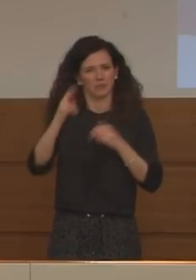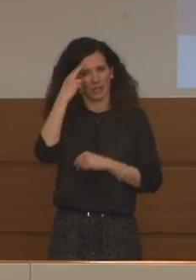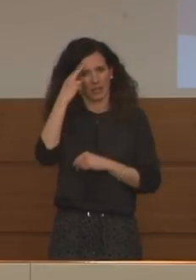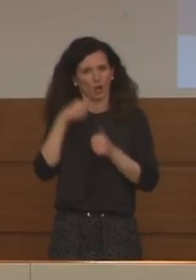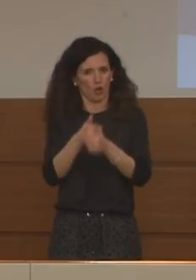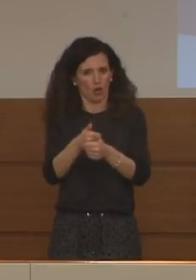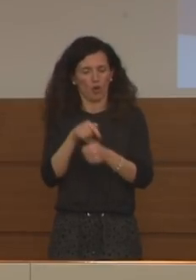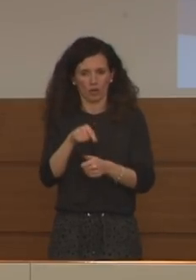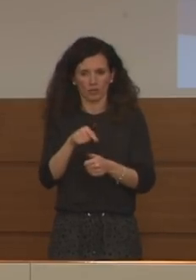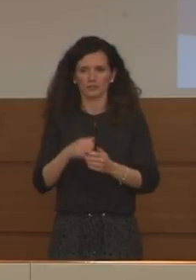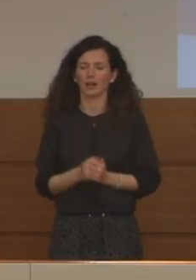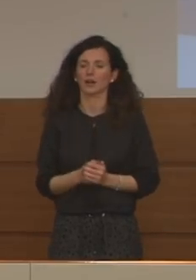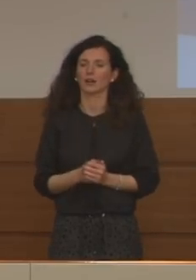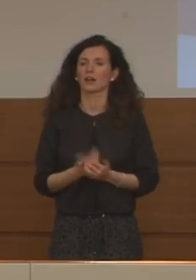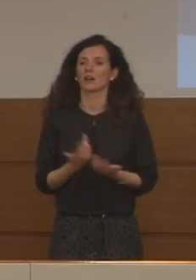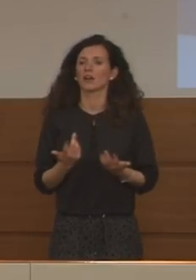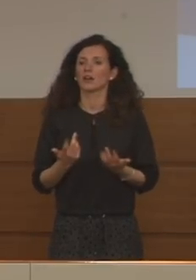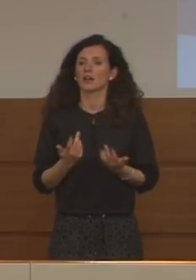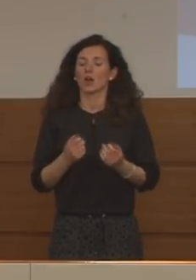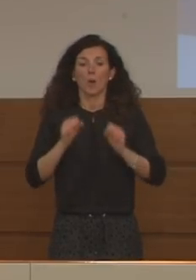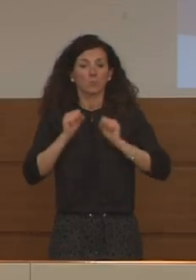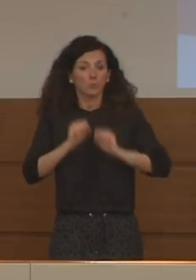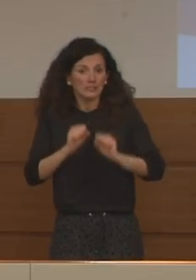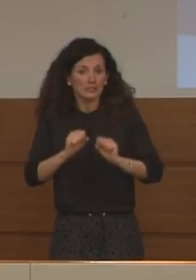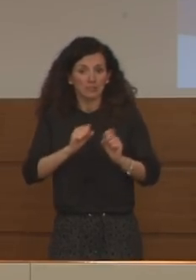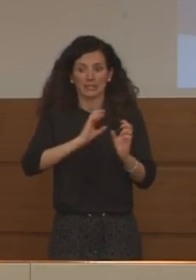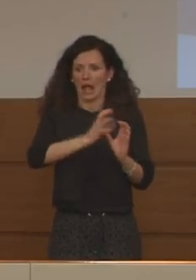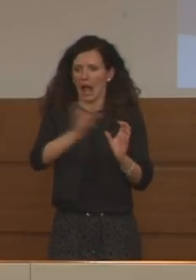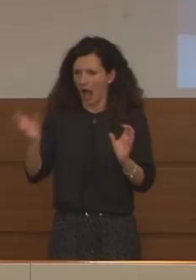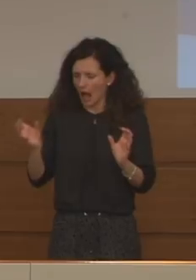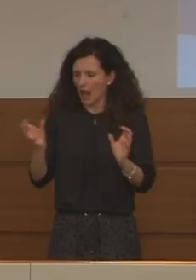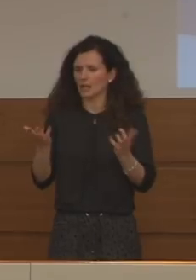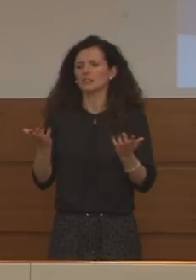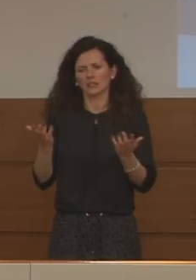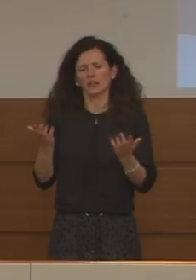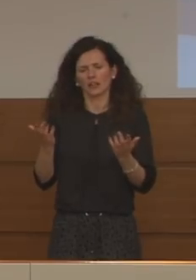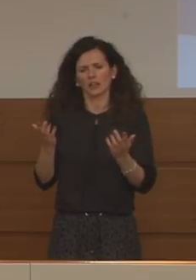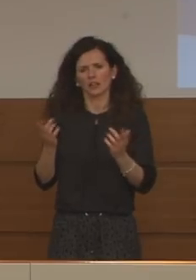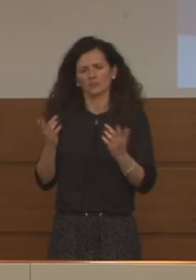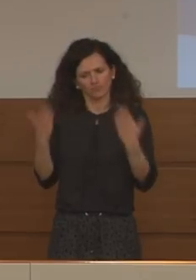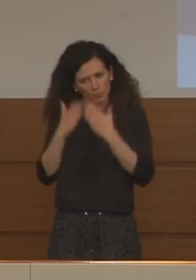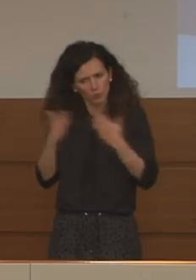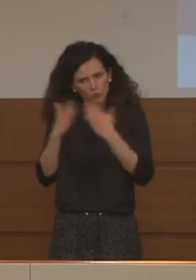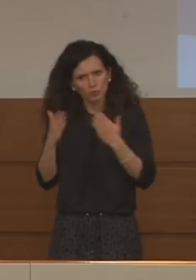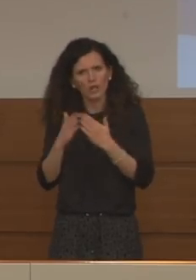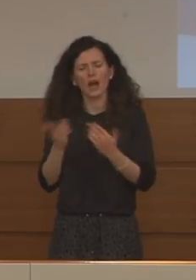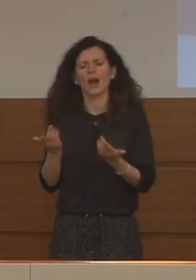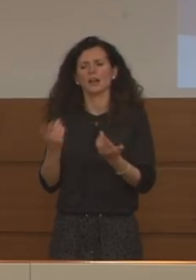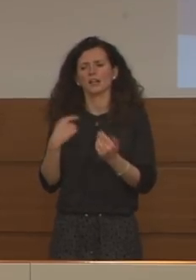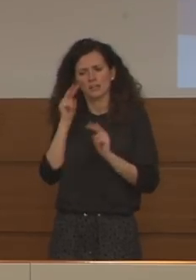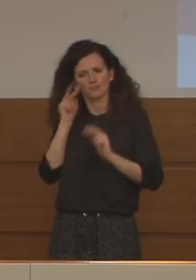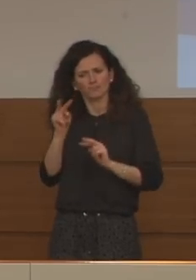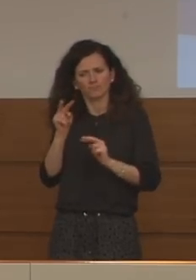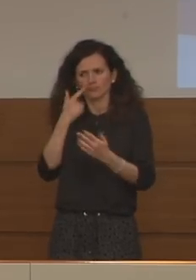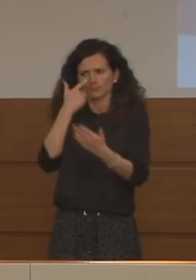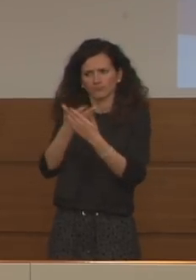possibilità vanno studiate, vanno contestualizzate in un Paese